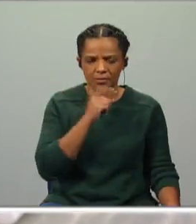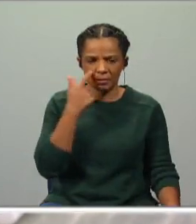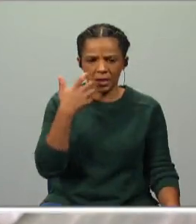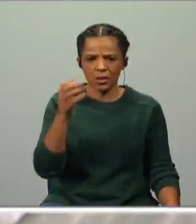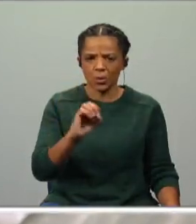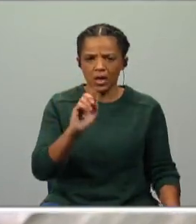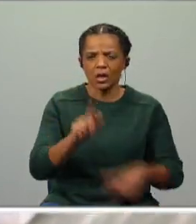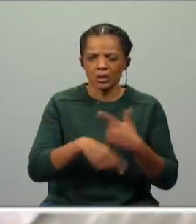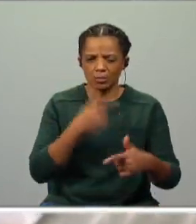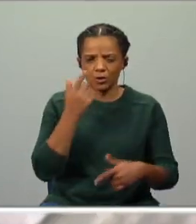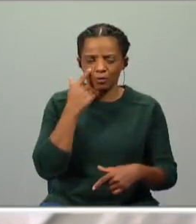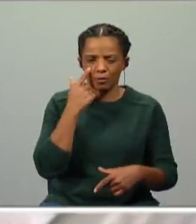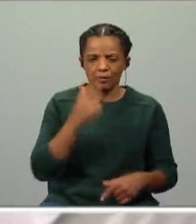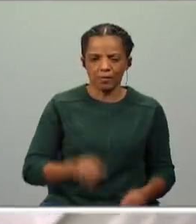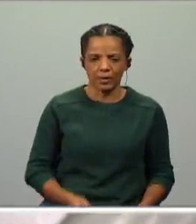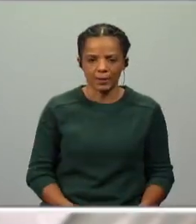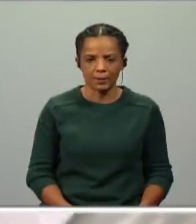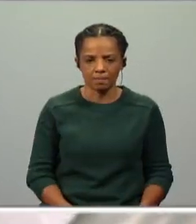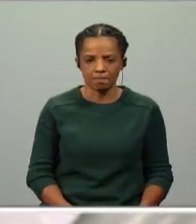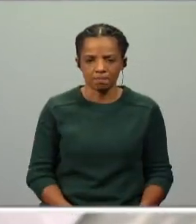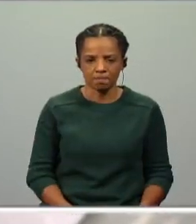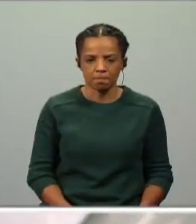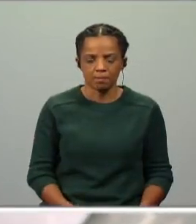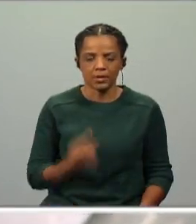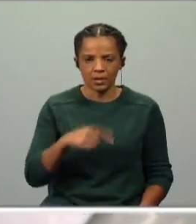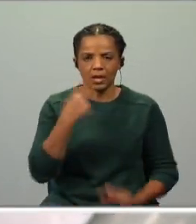mas depois já vão perceber que vai fazer algum contraste.